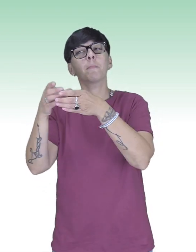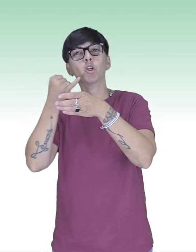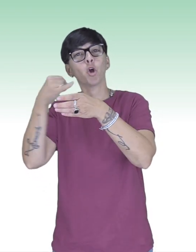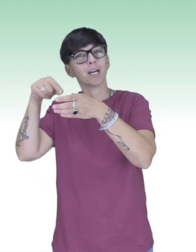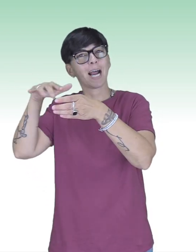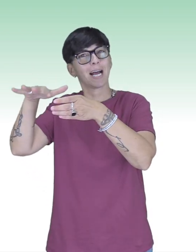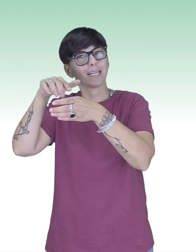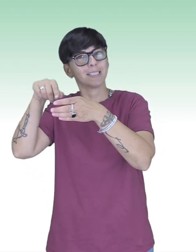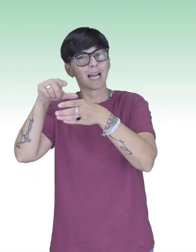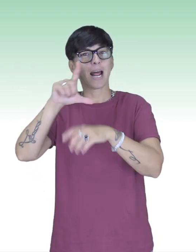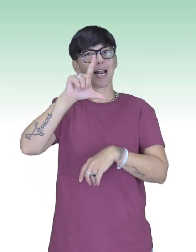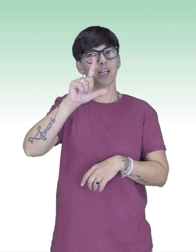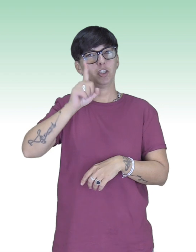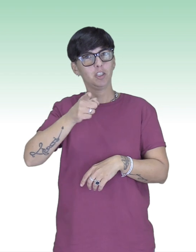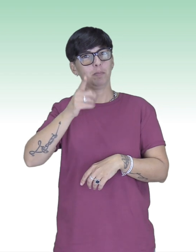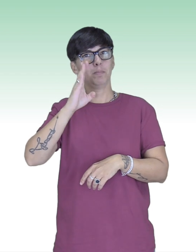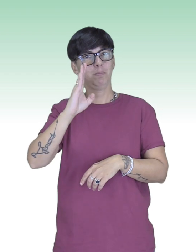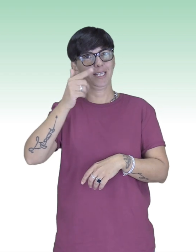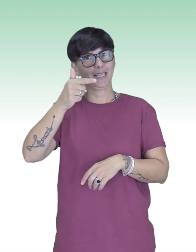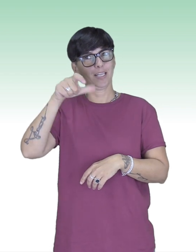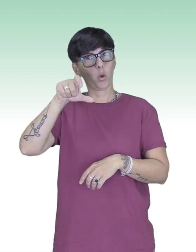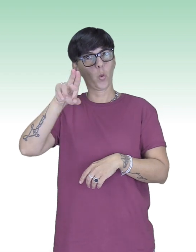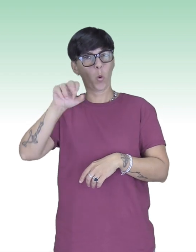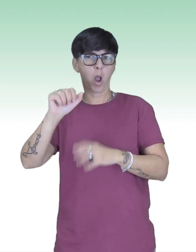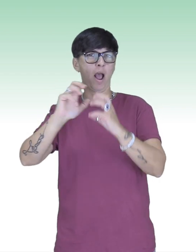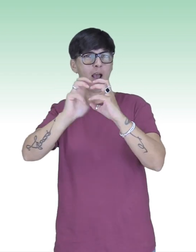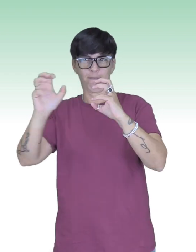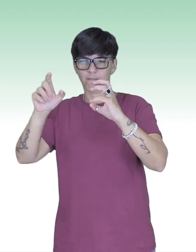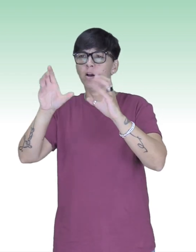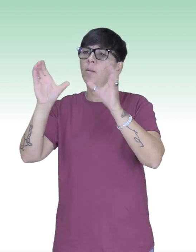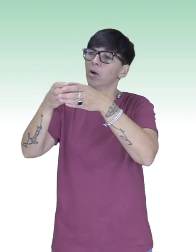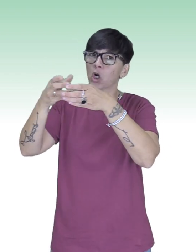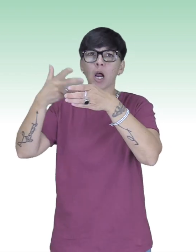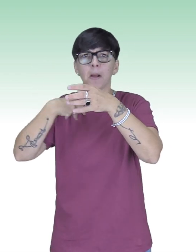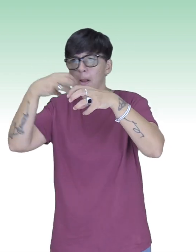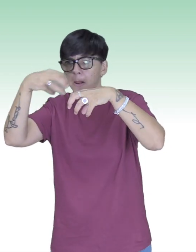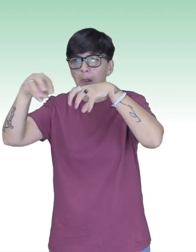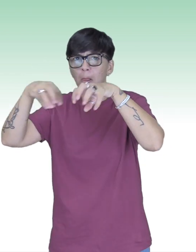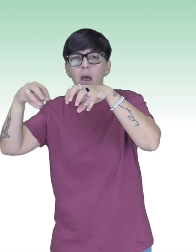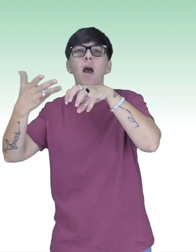Come tutte le altre minoranze, le persone LGBTIQIA +